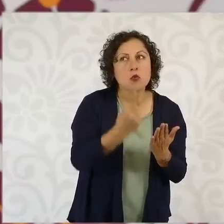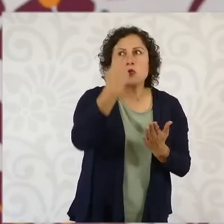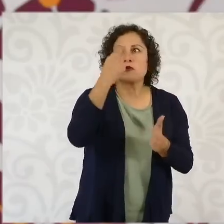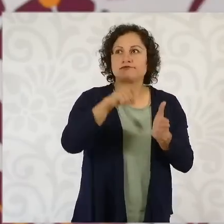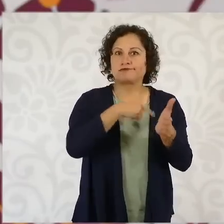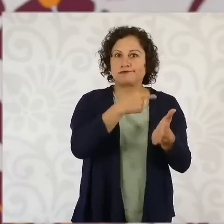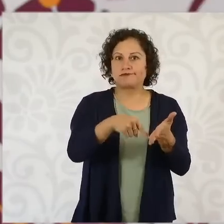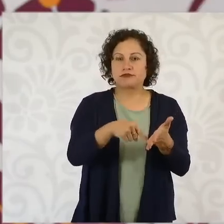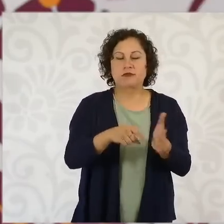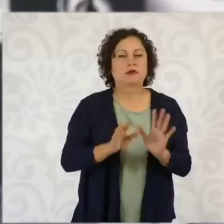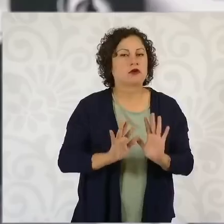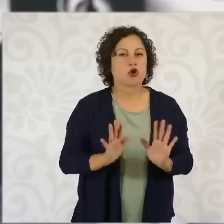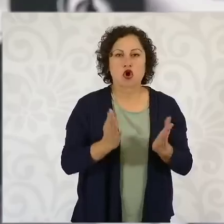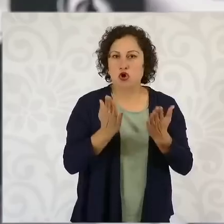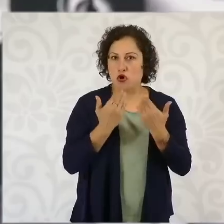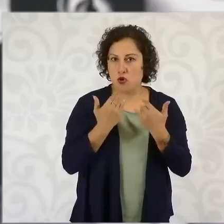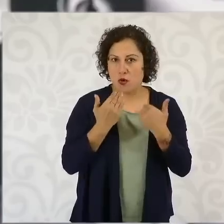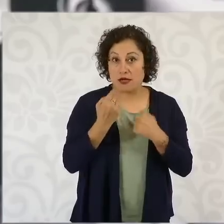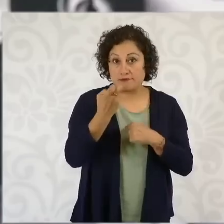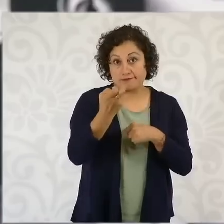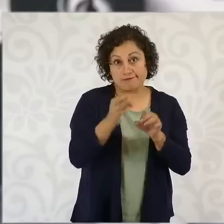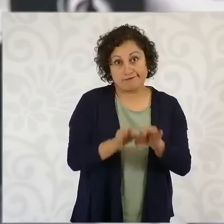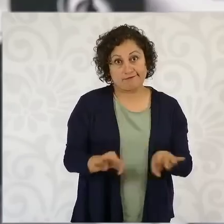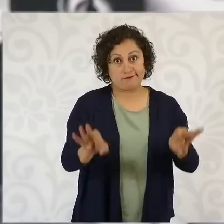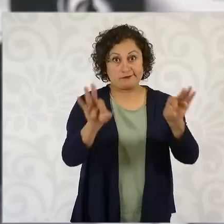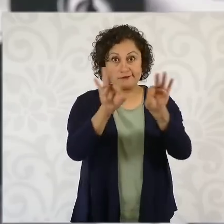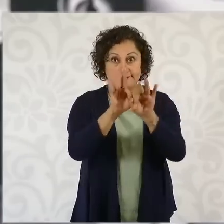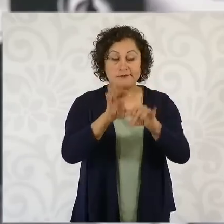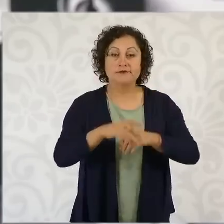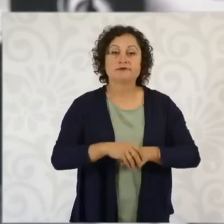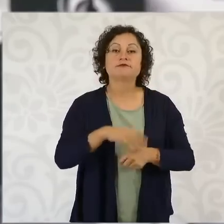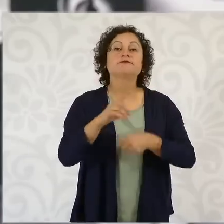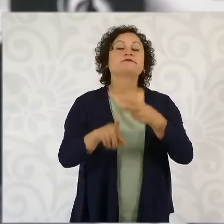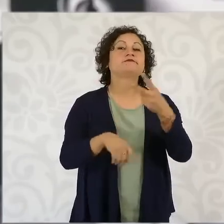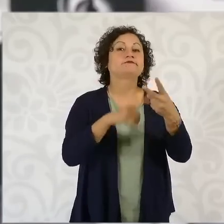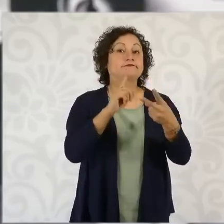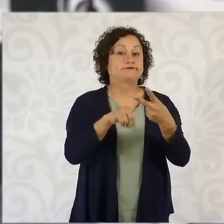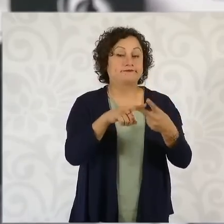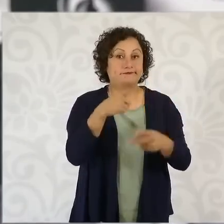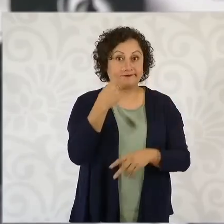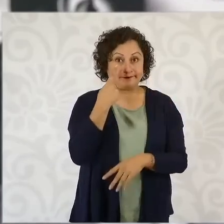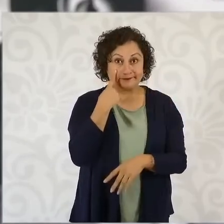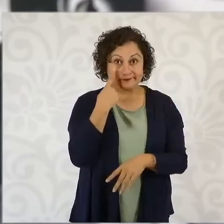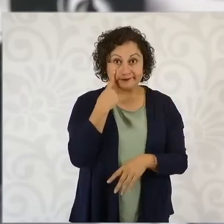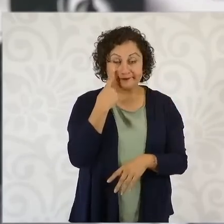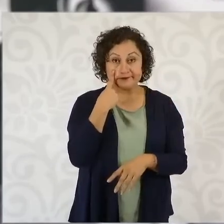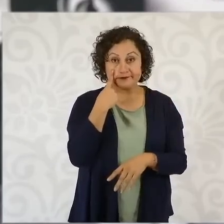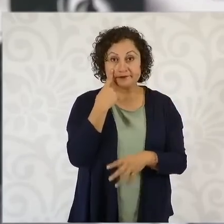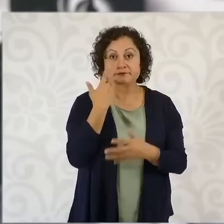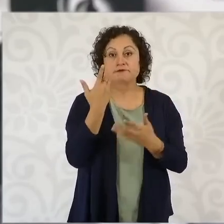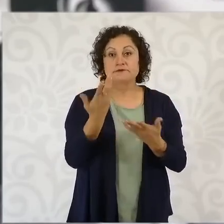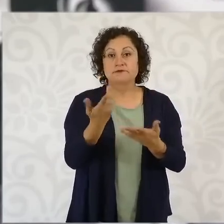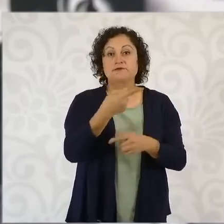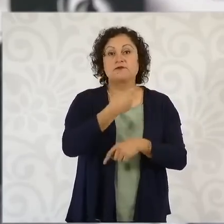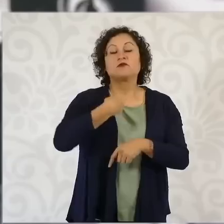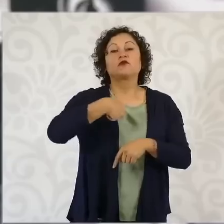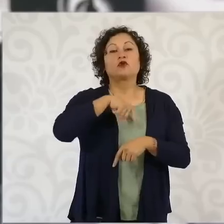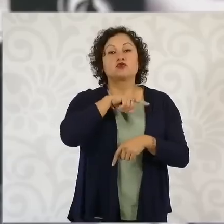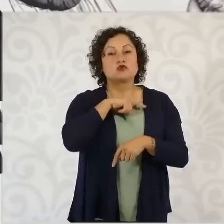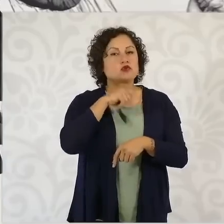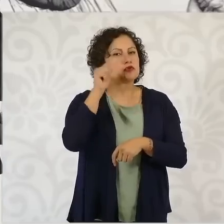un gran dato lo segundo es todo el tiempo estamos nuevos registros tanto nacionales como extranjeros